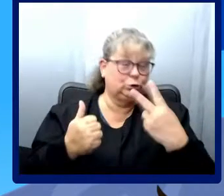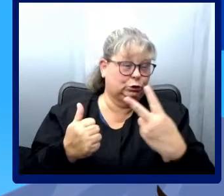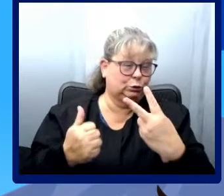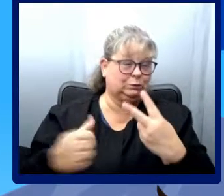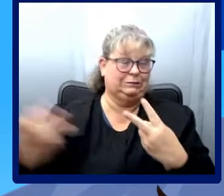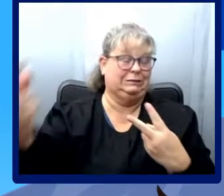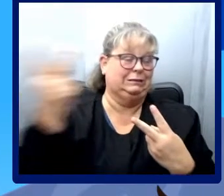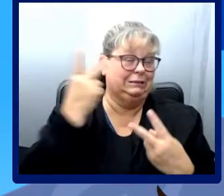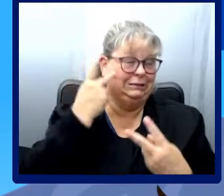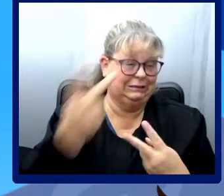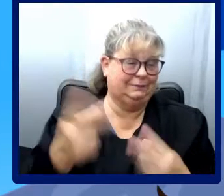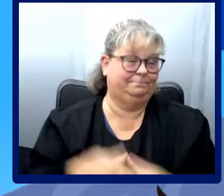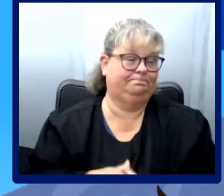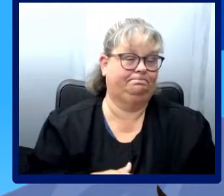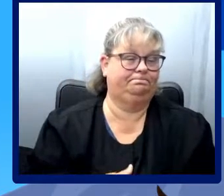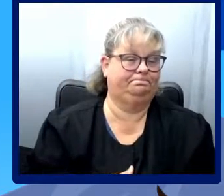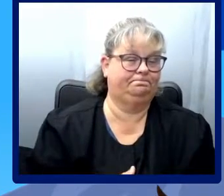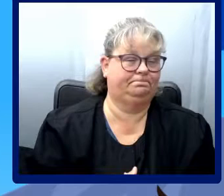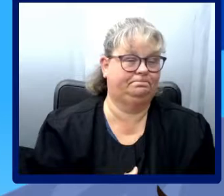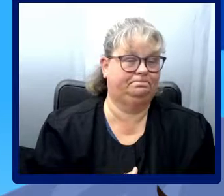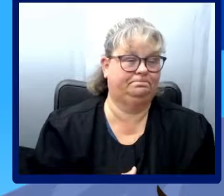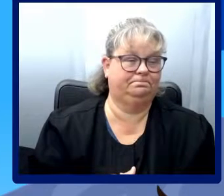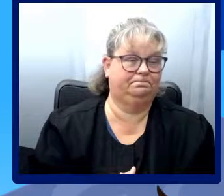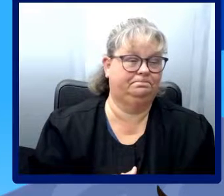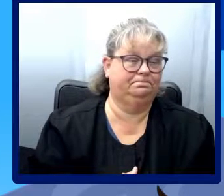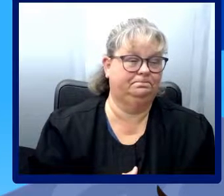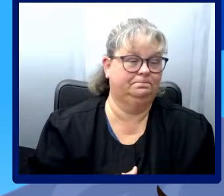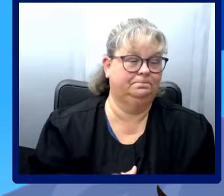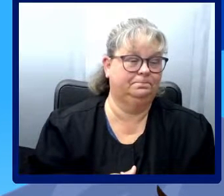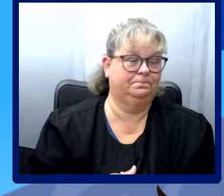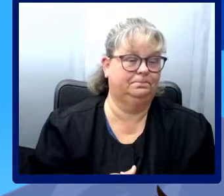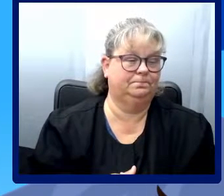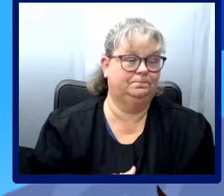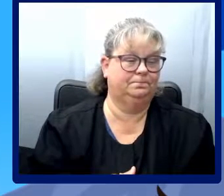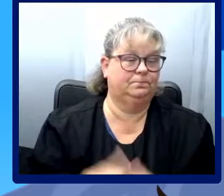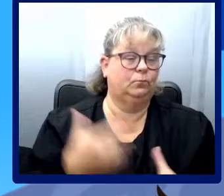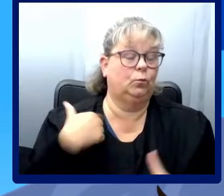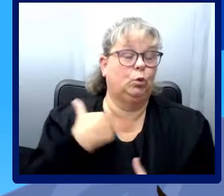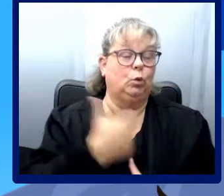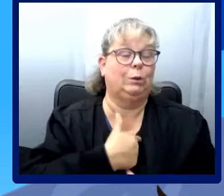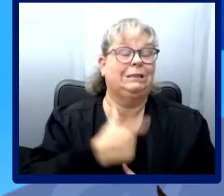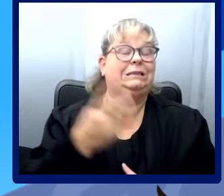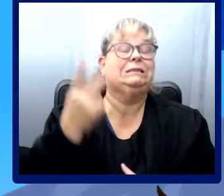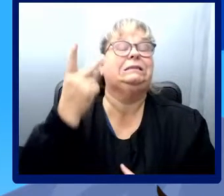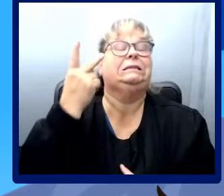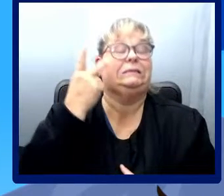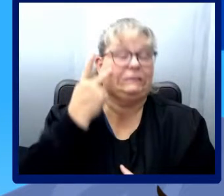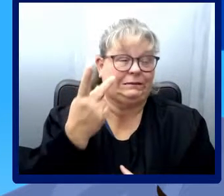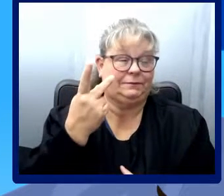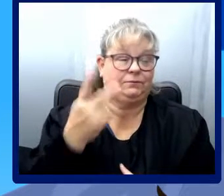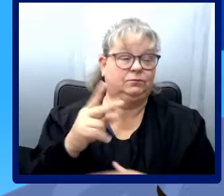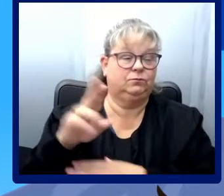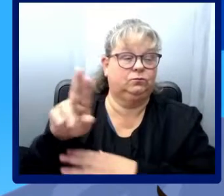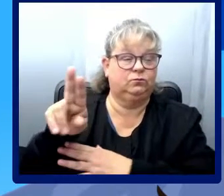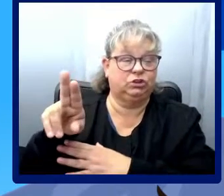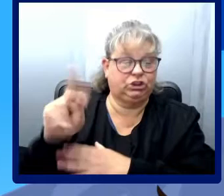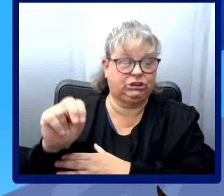en pantalla y repasaré cada una de ellas. Uno es el error que hemos visto llamado "error no manejado"